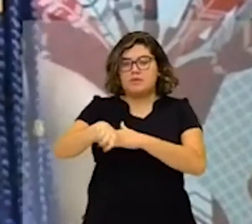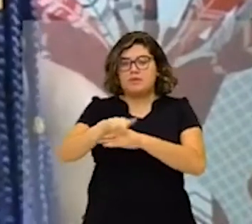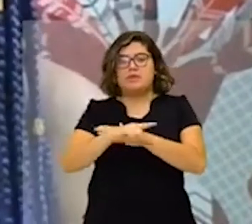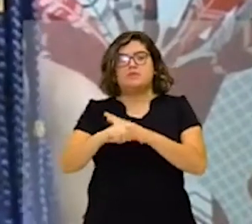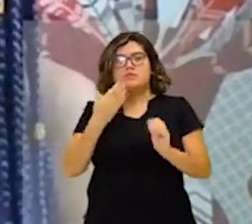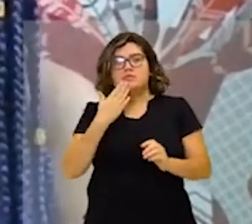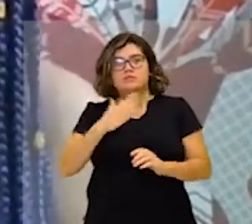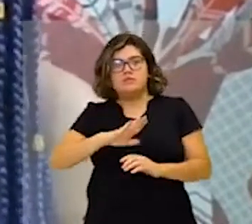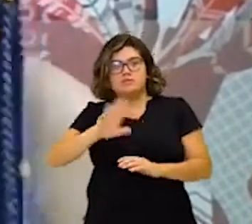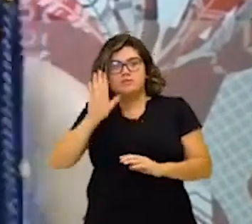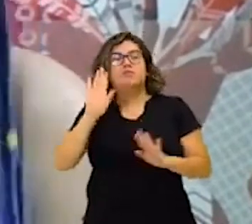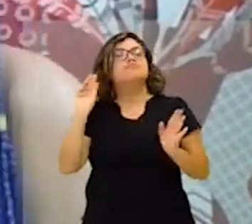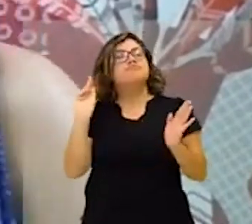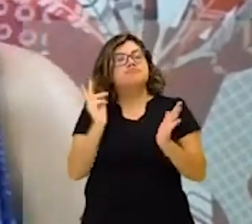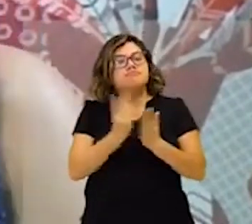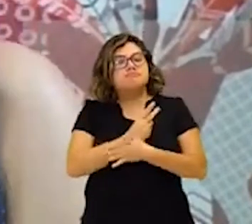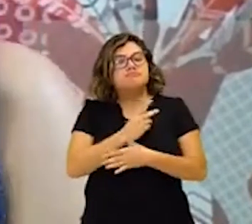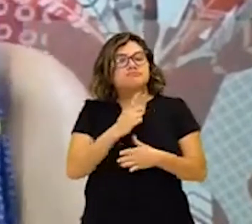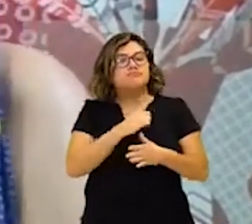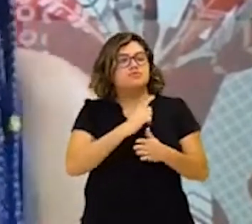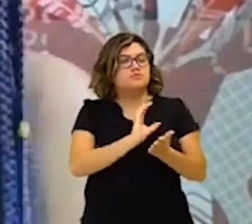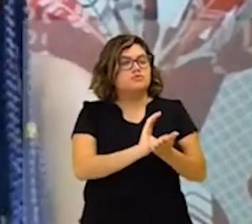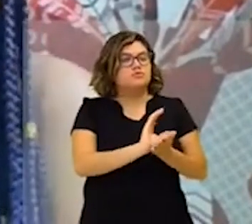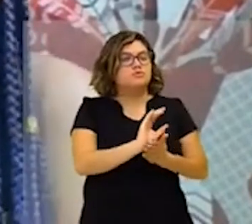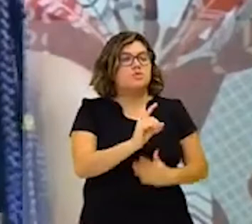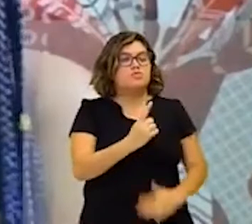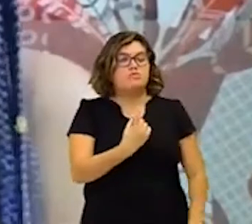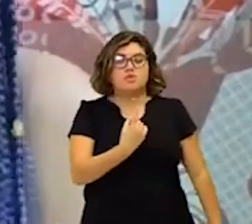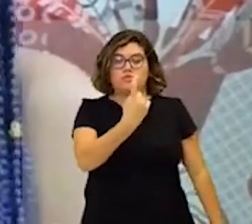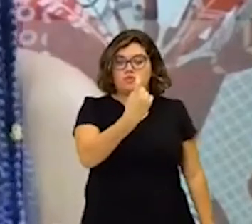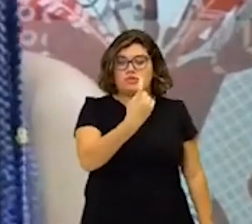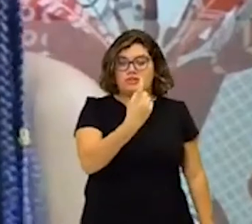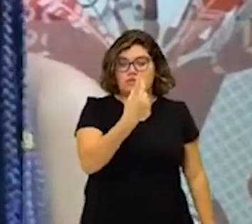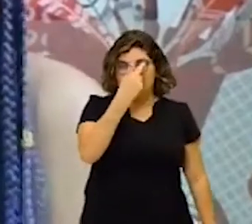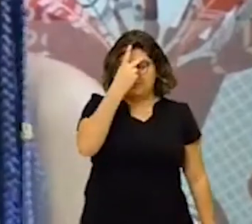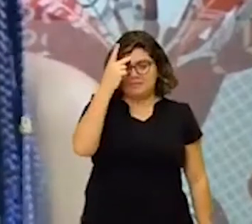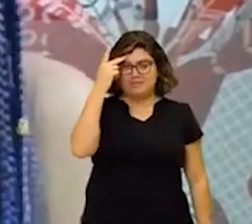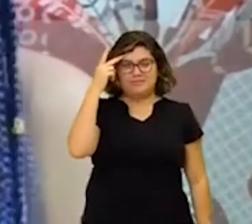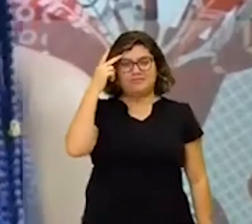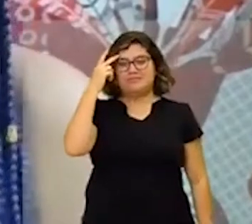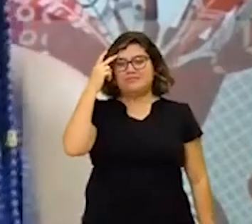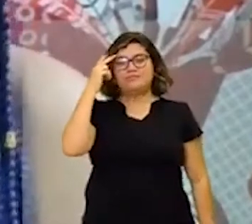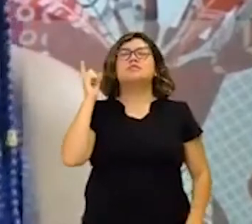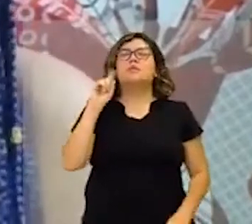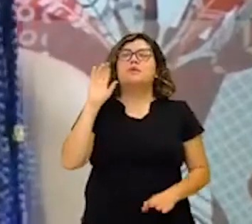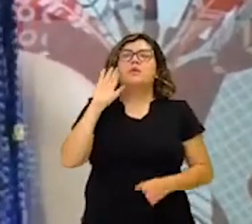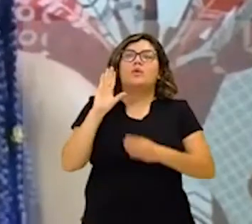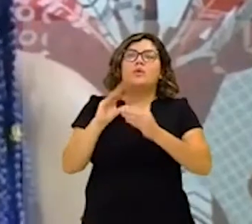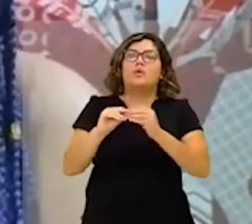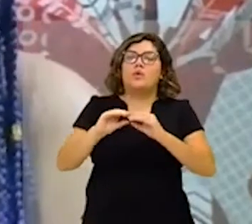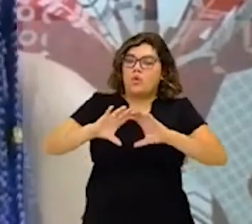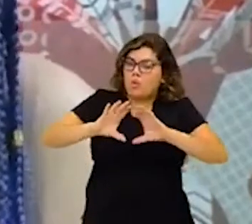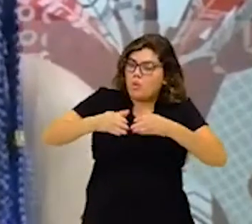acabam sendo restringido a um indivíduo então não leve em consideração o coletivo Então temos